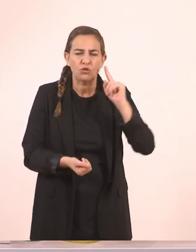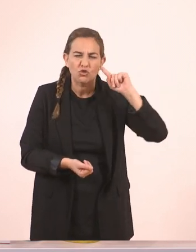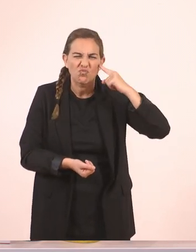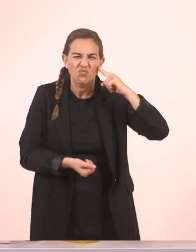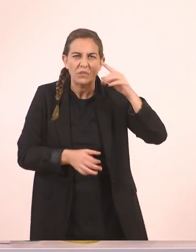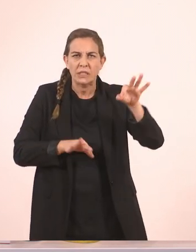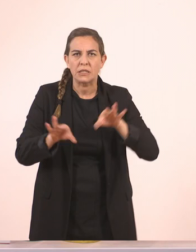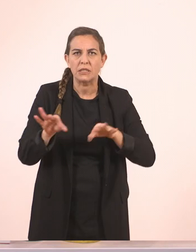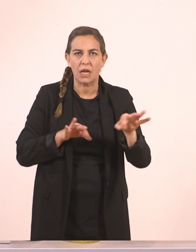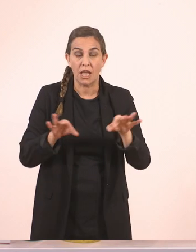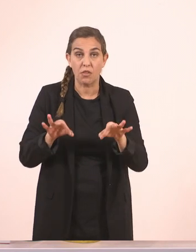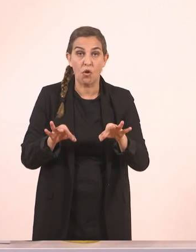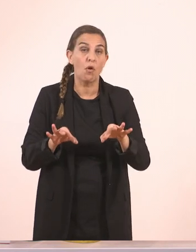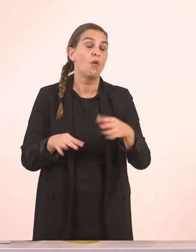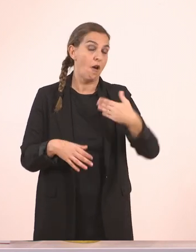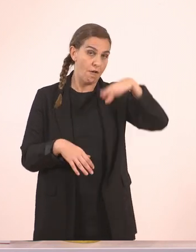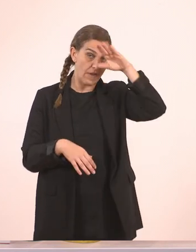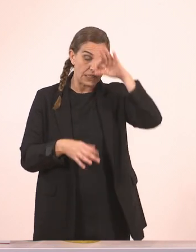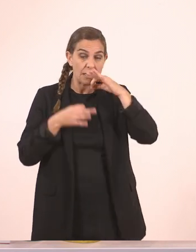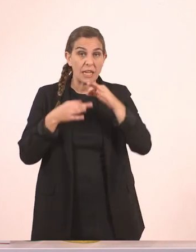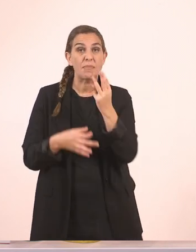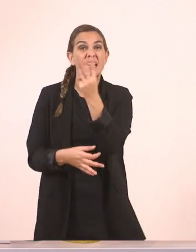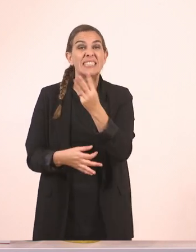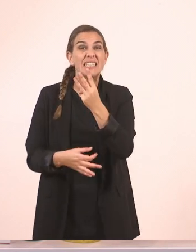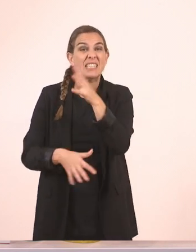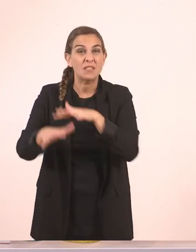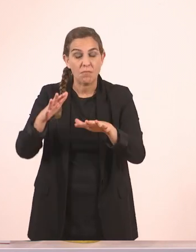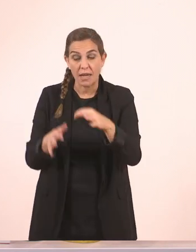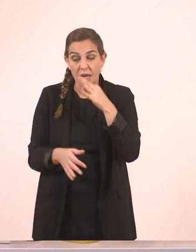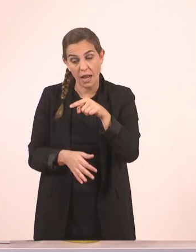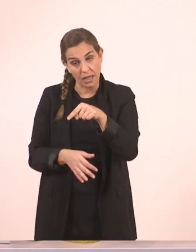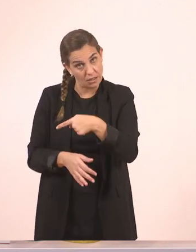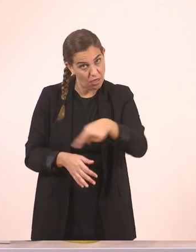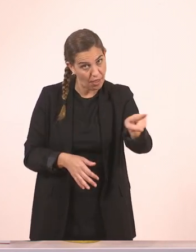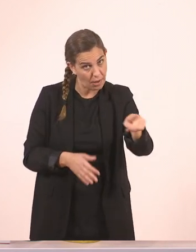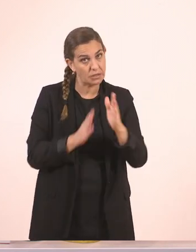Και είπε τότε στους τρεις μάγους, "Να πάτε να προσκυνήσετε, αλλά όταν γυρίσετε,